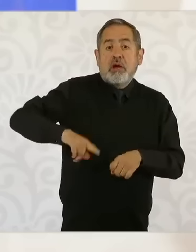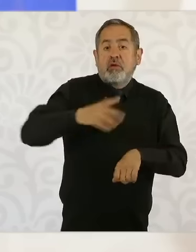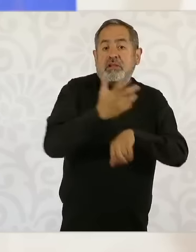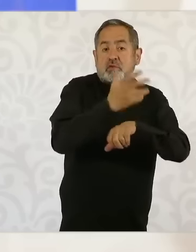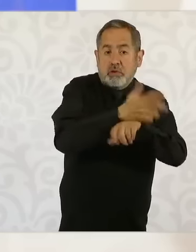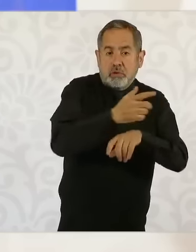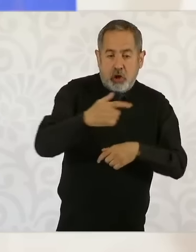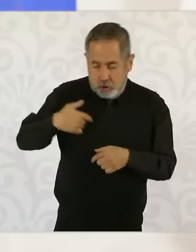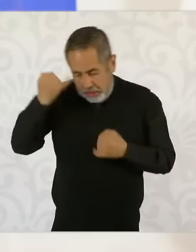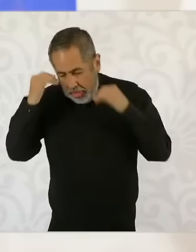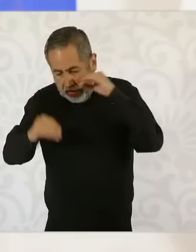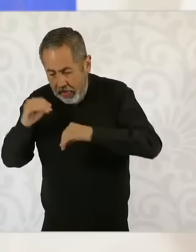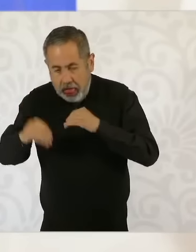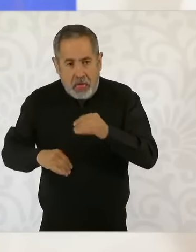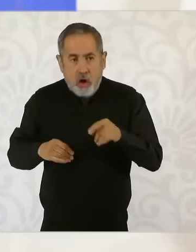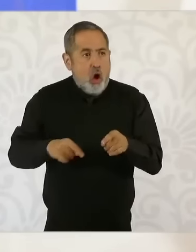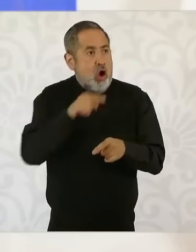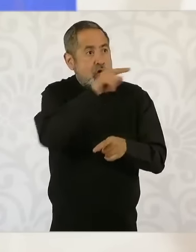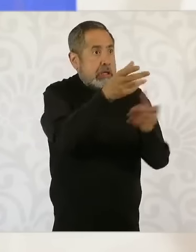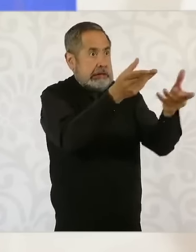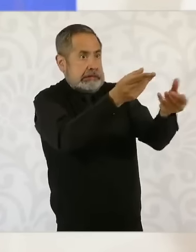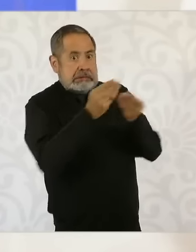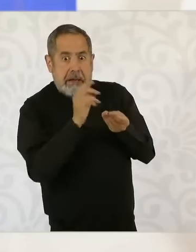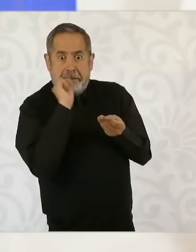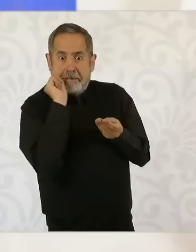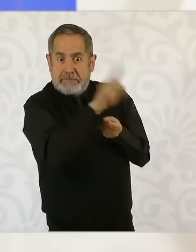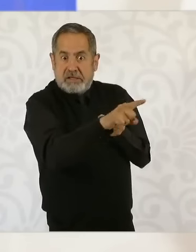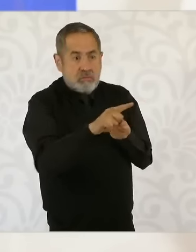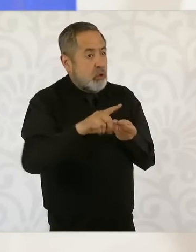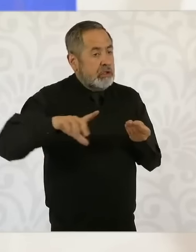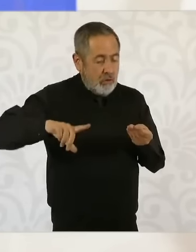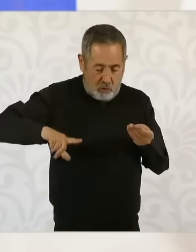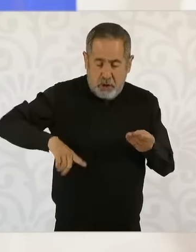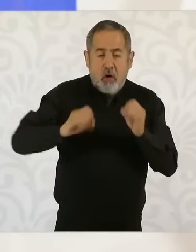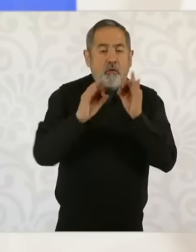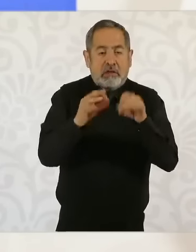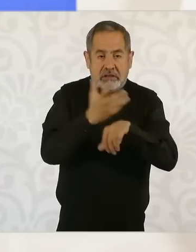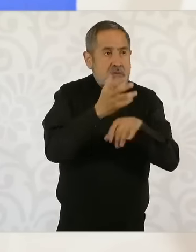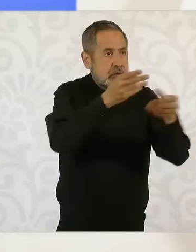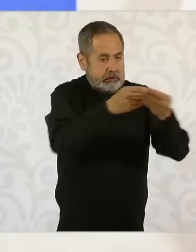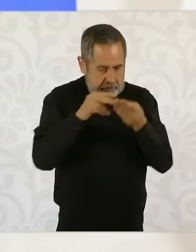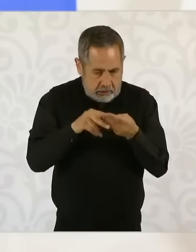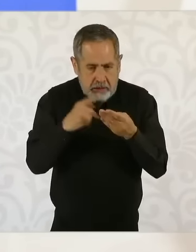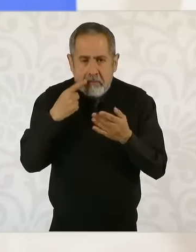los hacemos nosotros los recolectamos de los números oficiales adelante segundo